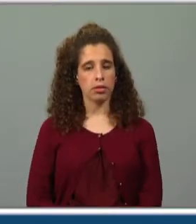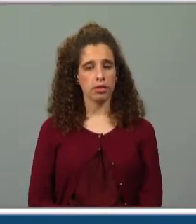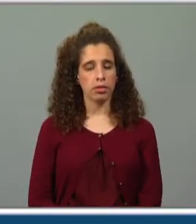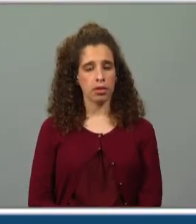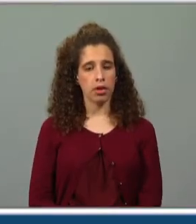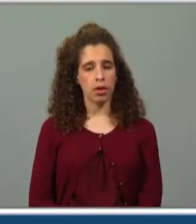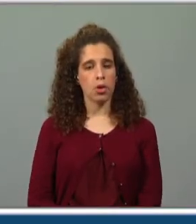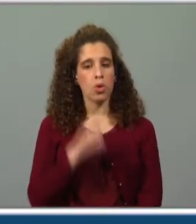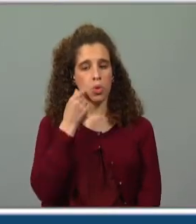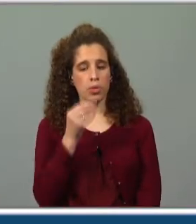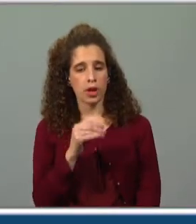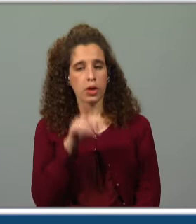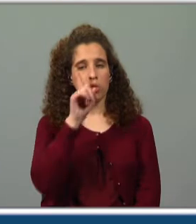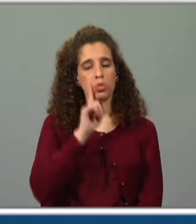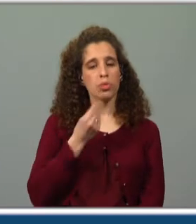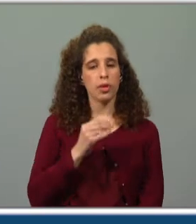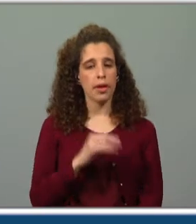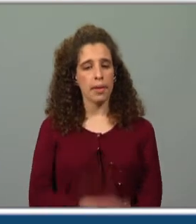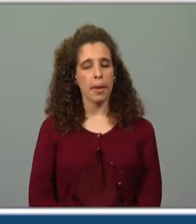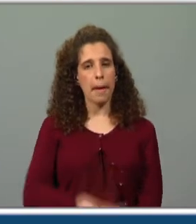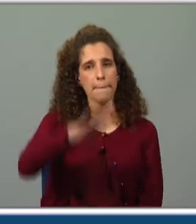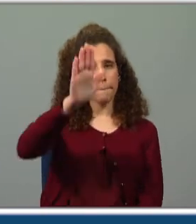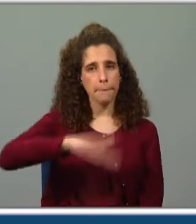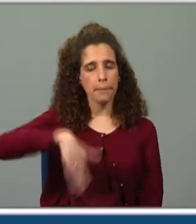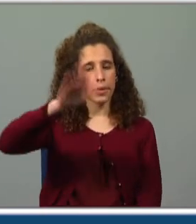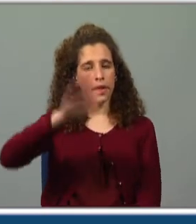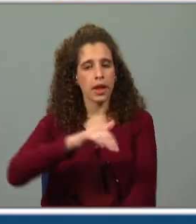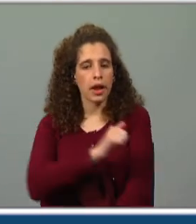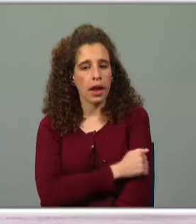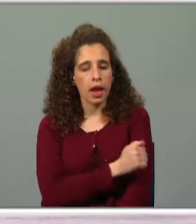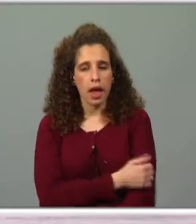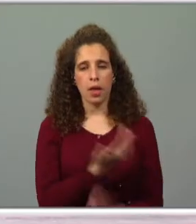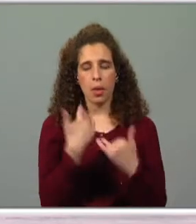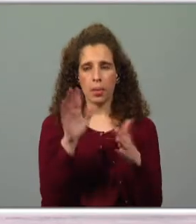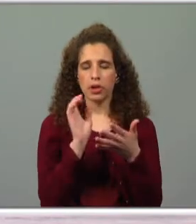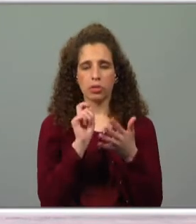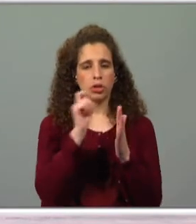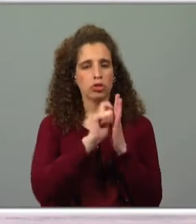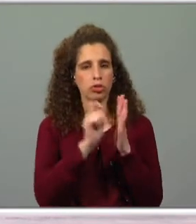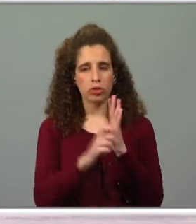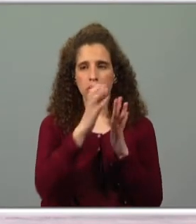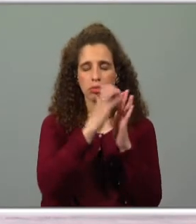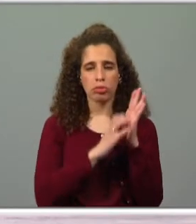é um menino e uma menina a pintar a casa mas para escrever o texto eu não posso 畫房子的是一個男孩和一個女孩但要寫文字我不能